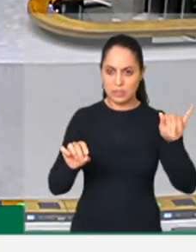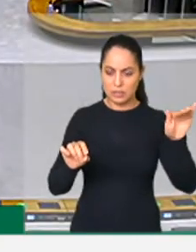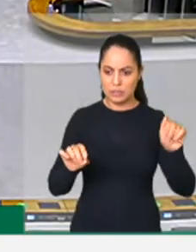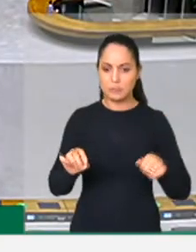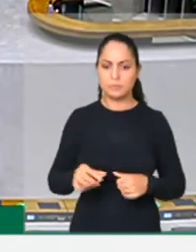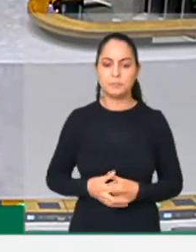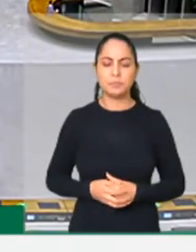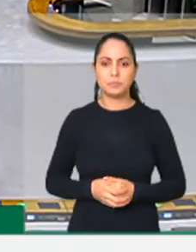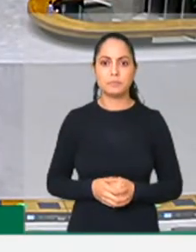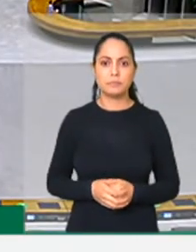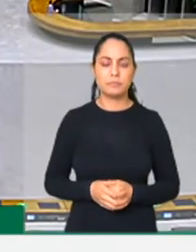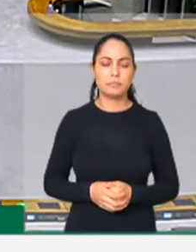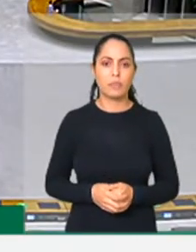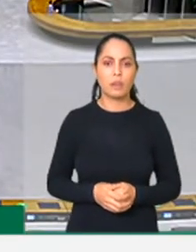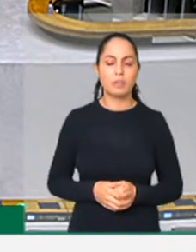DA CAIXA ECONÔMICA FEDERAL